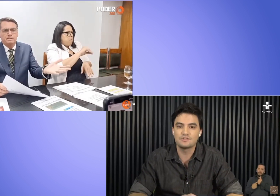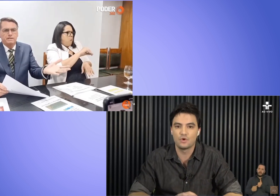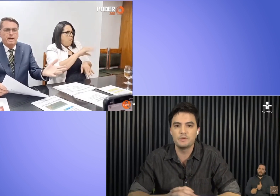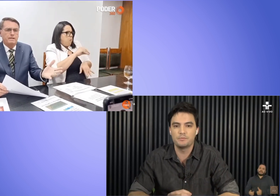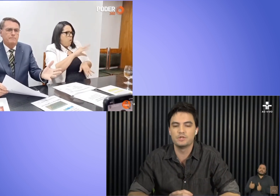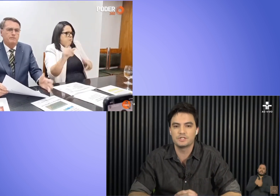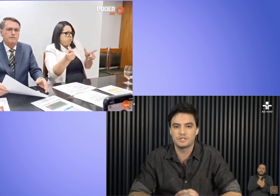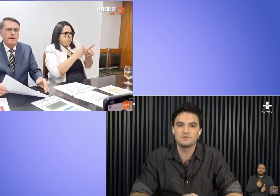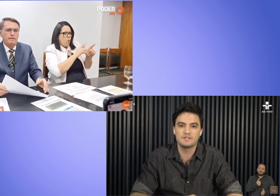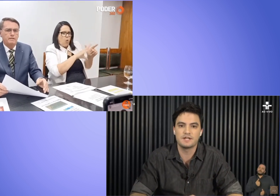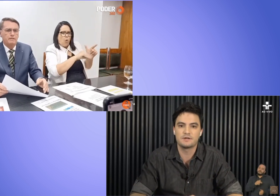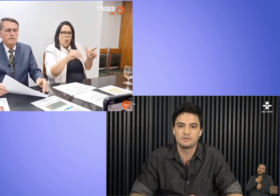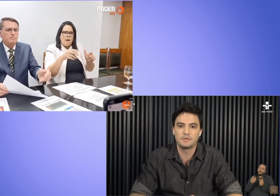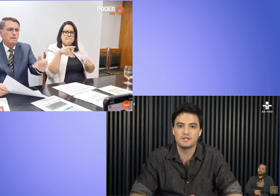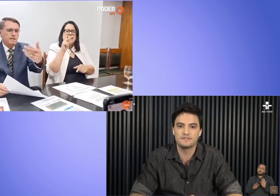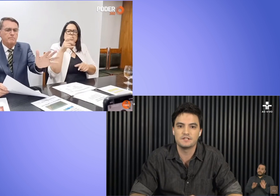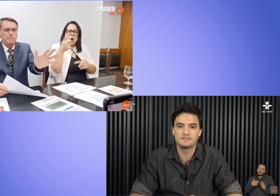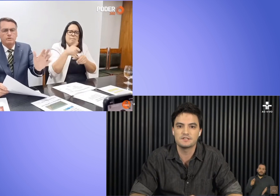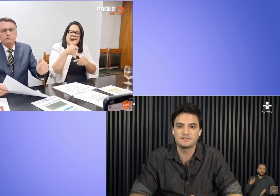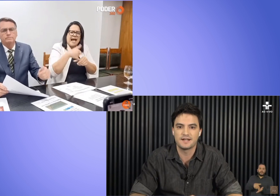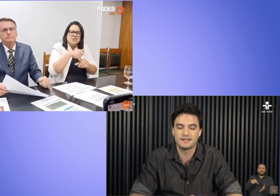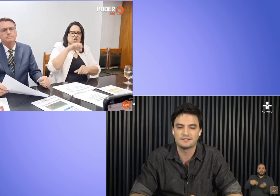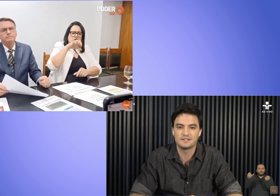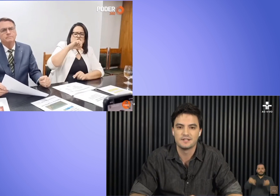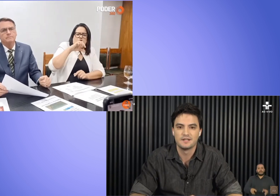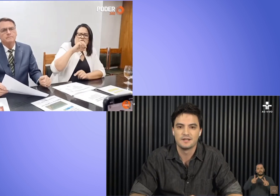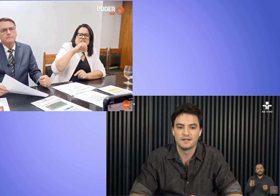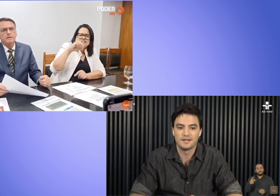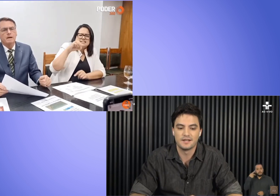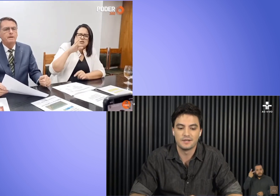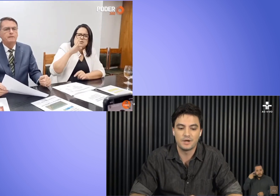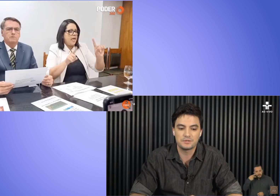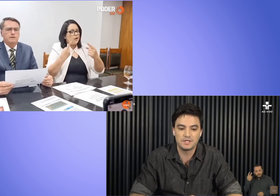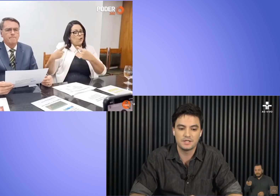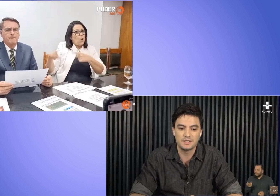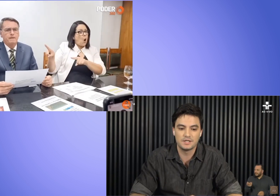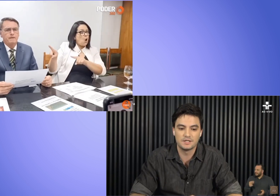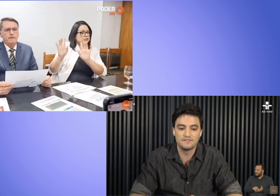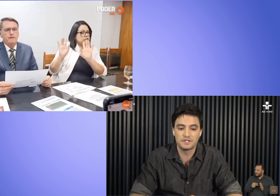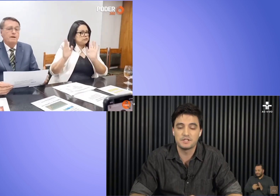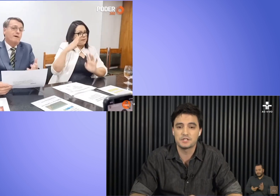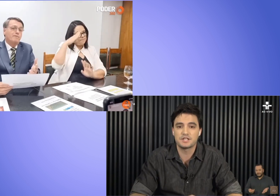De acordo com o youtuber, o atual presidente teria proibido os veículos patrocinados pela